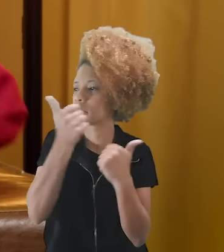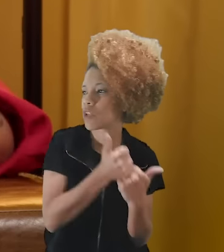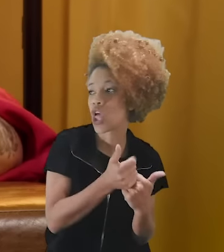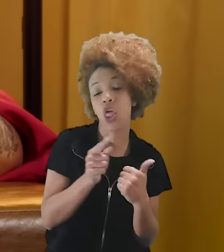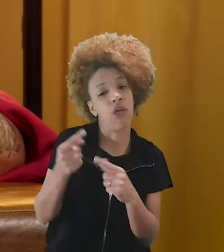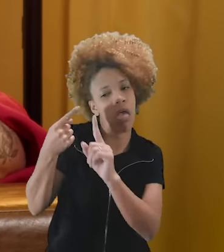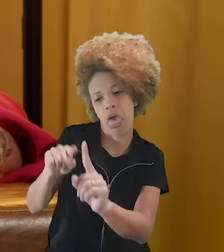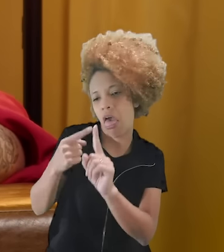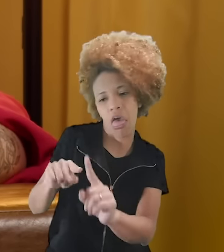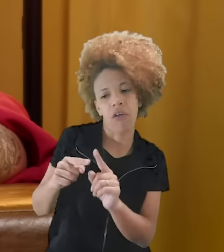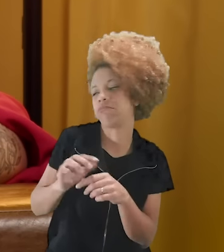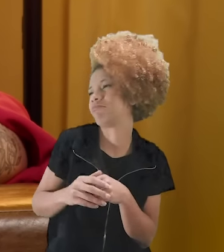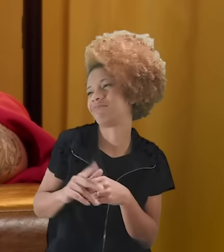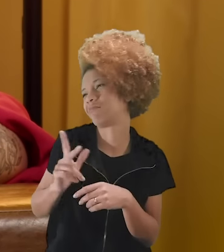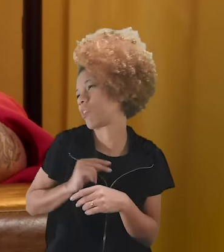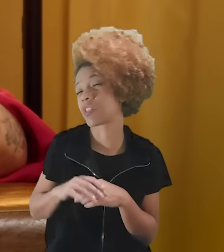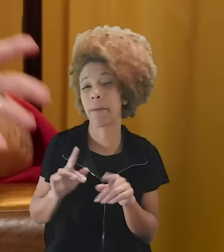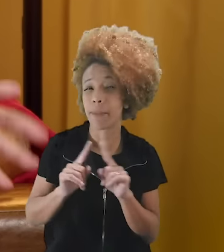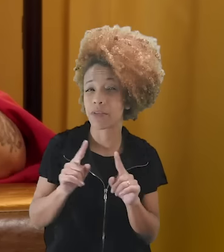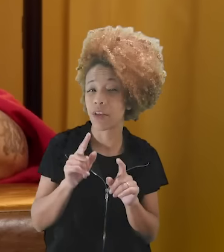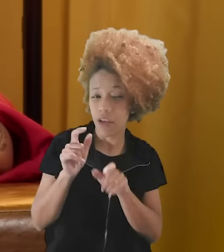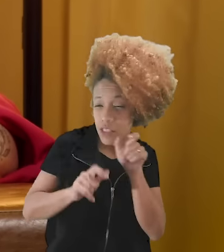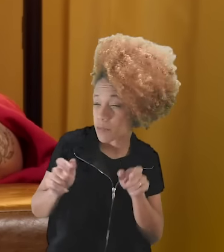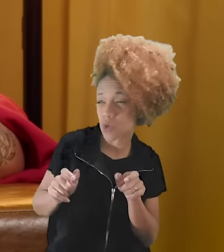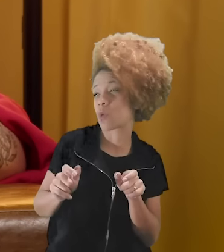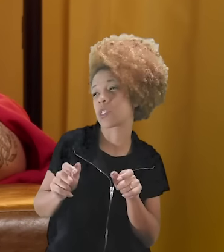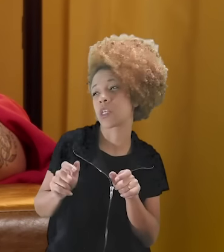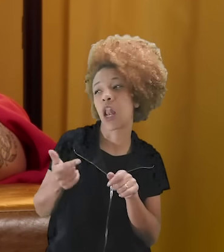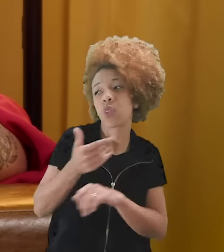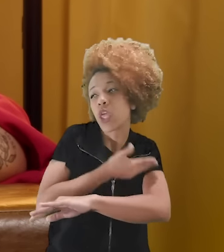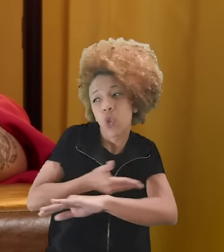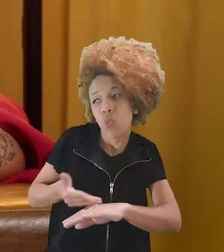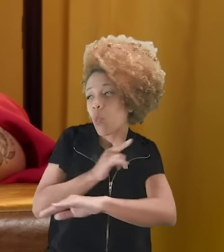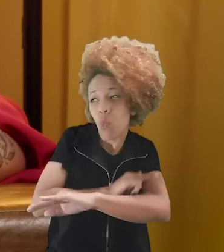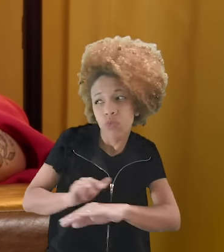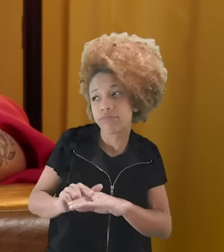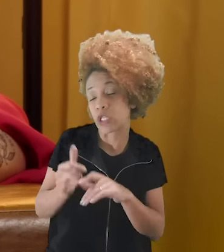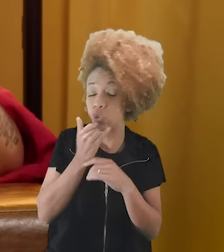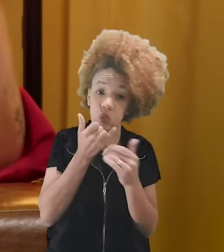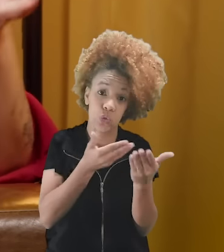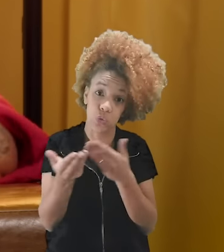dia esse Joãozinho vai ser atacado então o público muitas vezes ele é ingrato né e e desculpa público